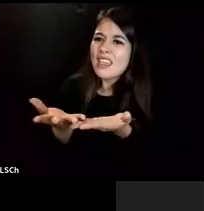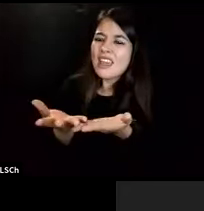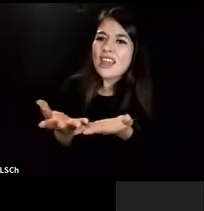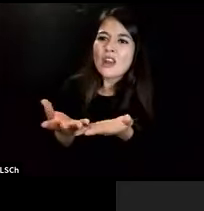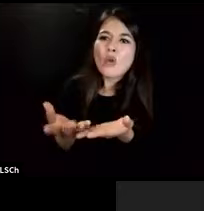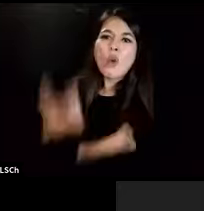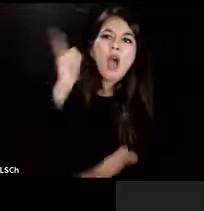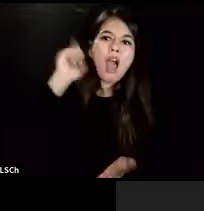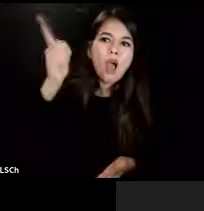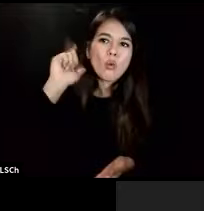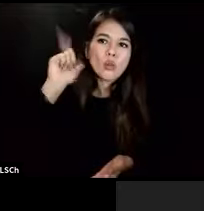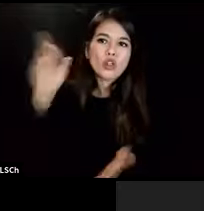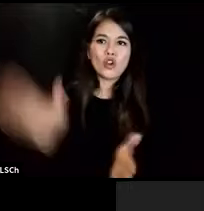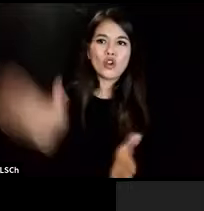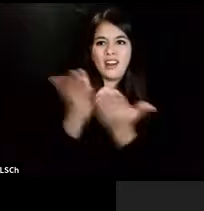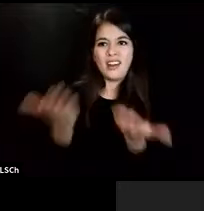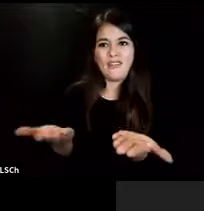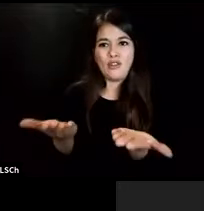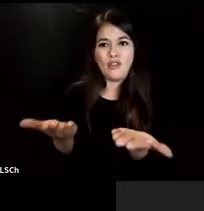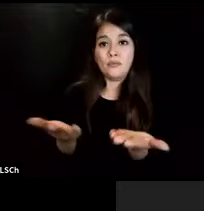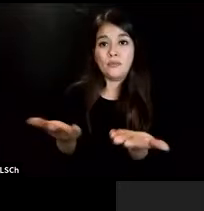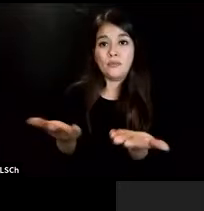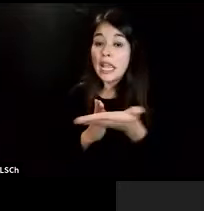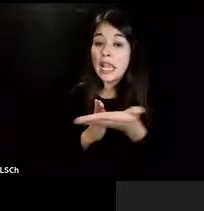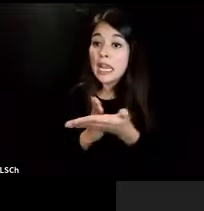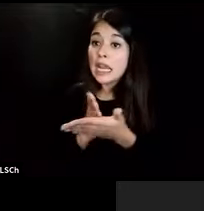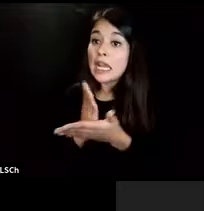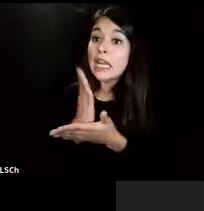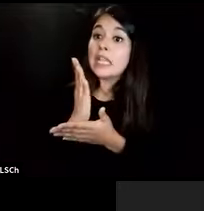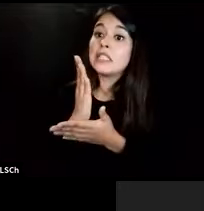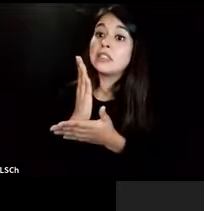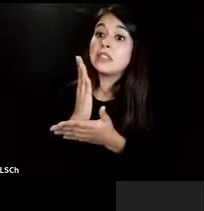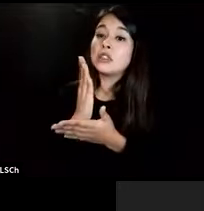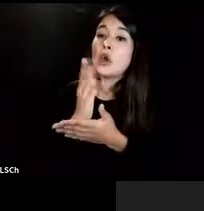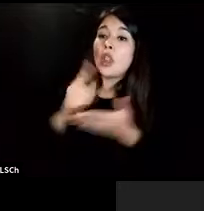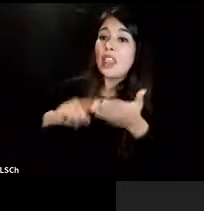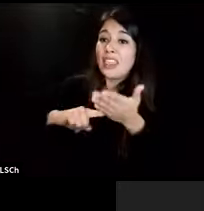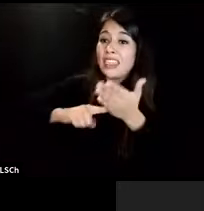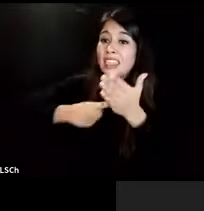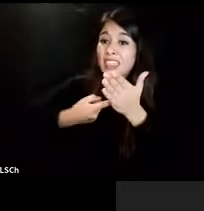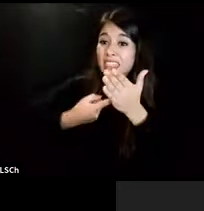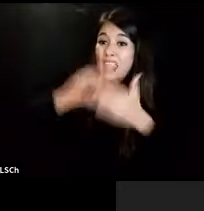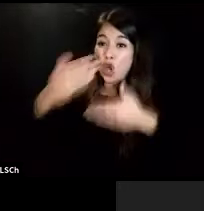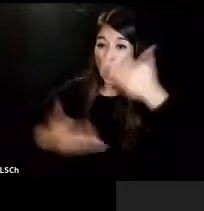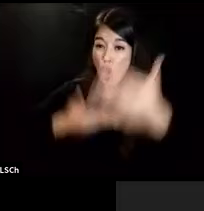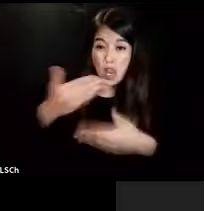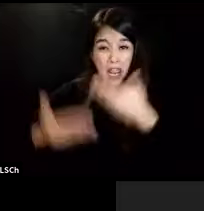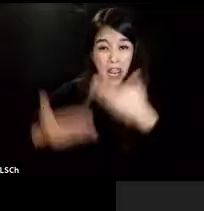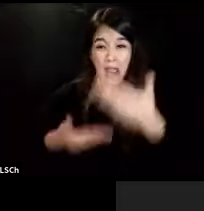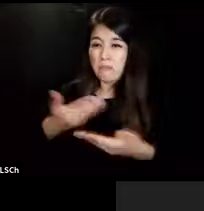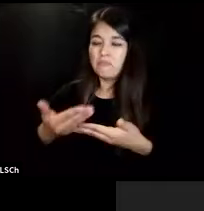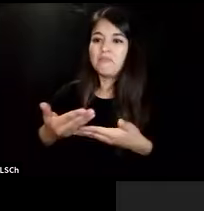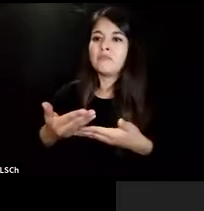Entonces desde un comienzo desde que empezamos a tener esta tecnología está esta intención de llevar la literatura al audio.